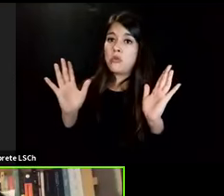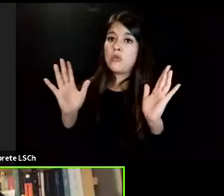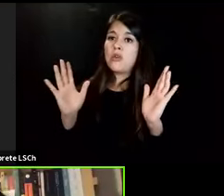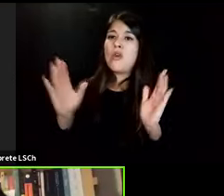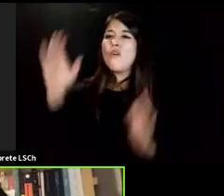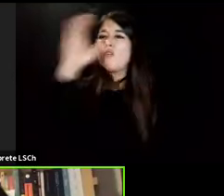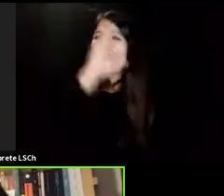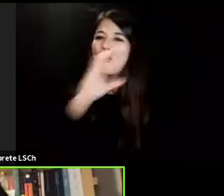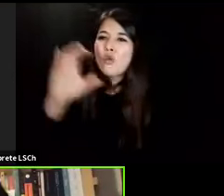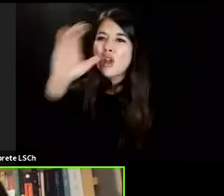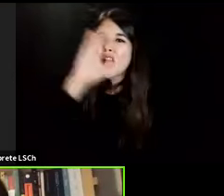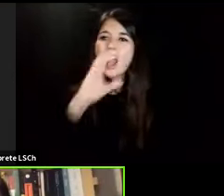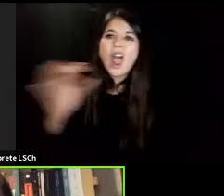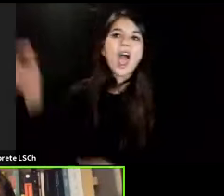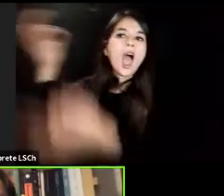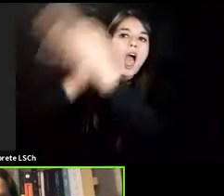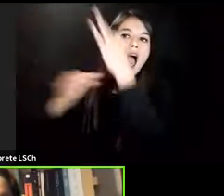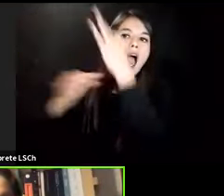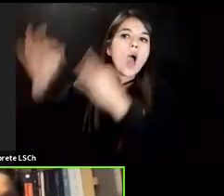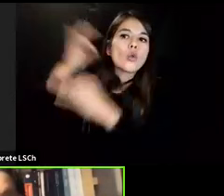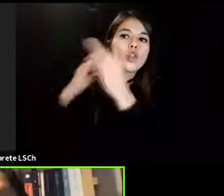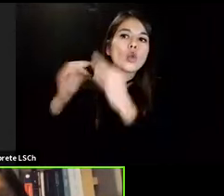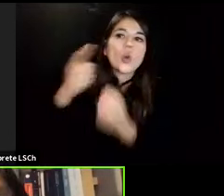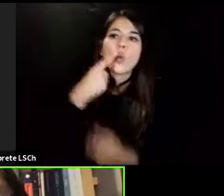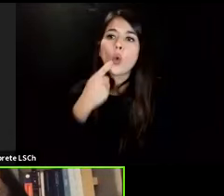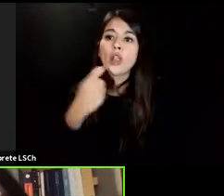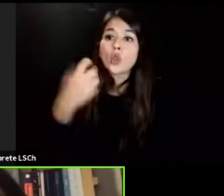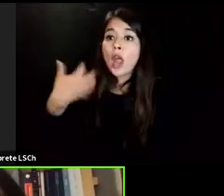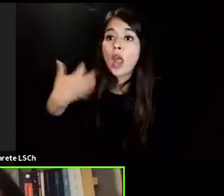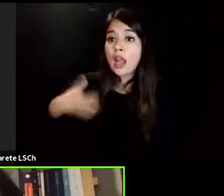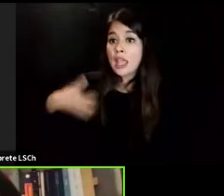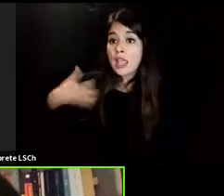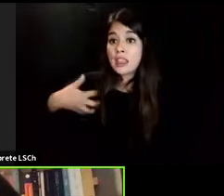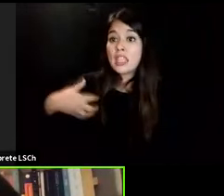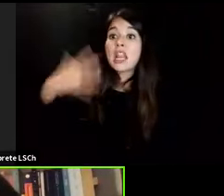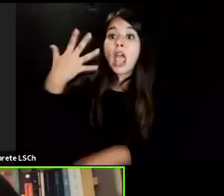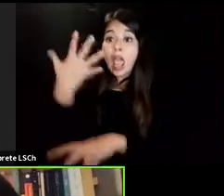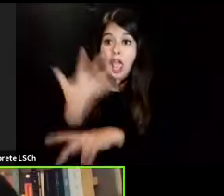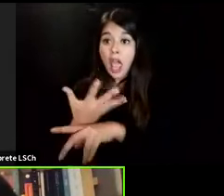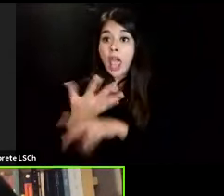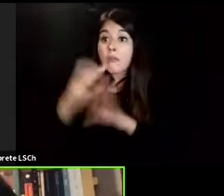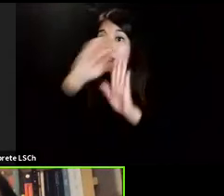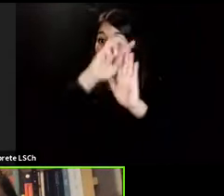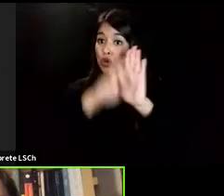internet en argentina hay una iniciativa preciosa de audio cuentos lo pueden